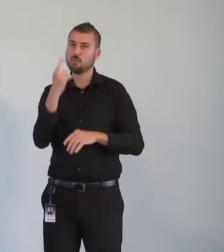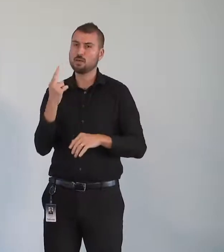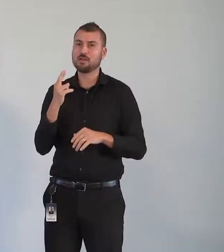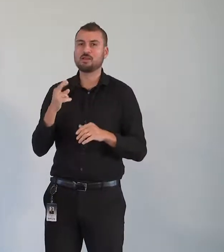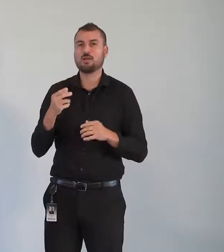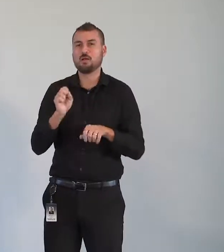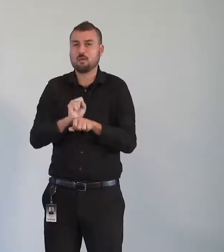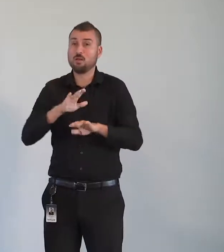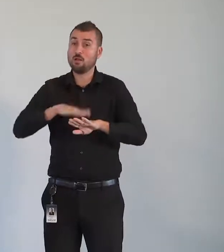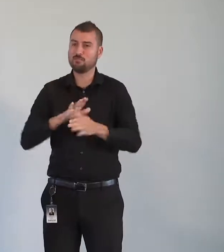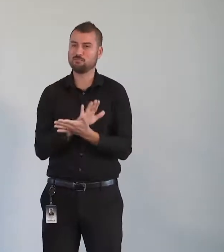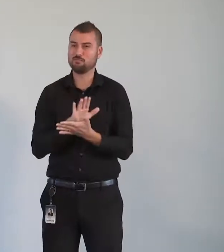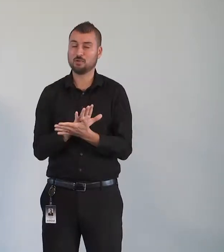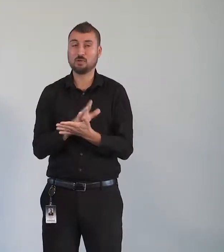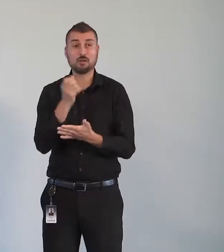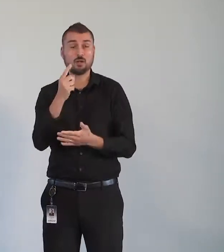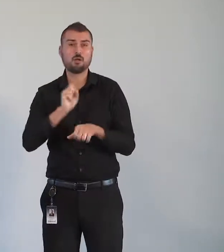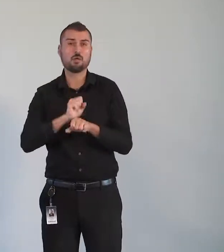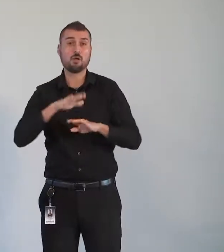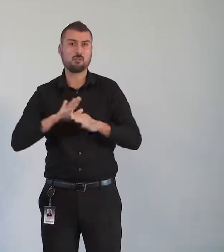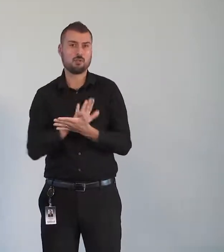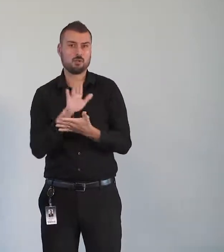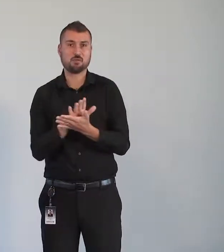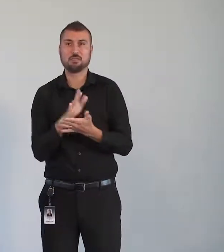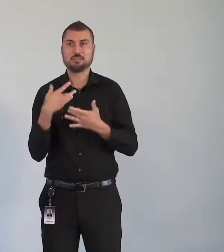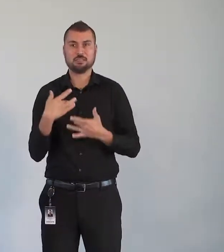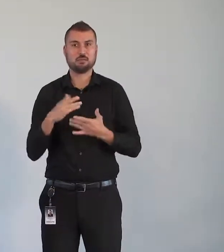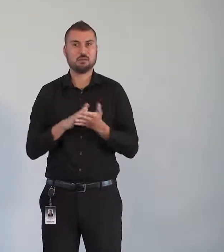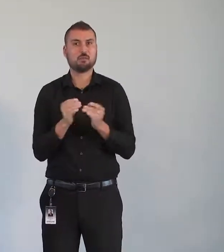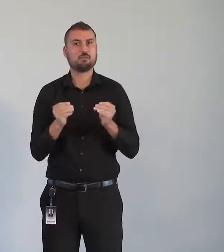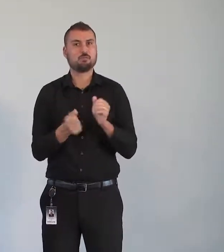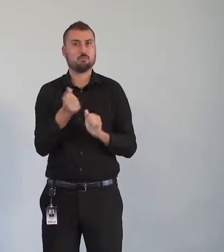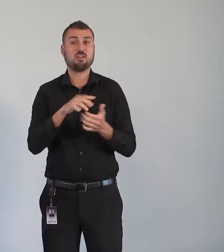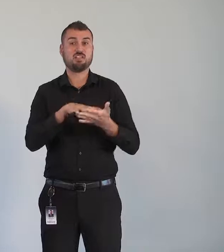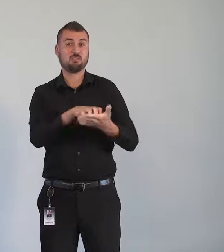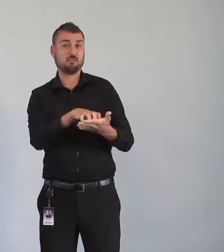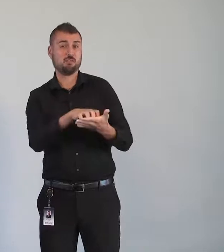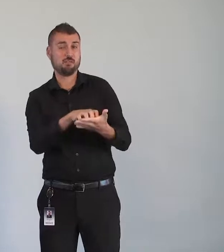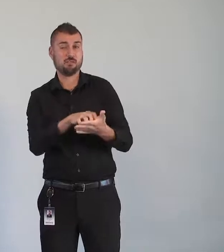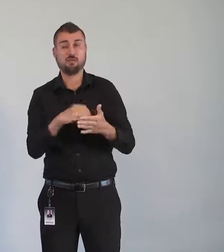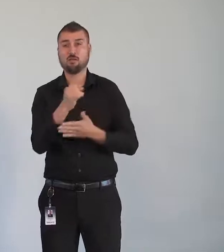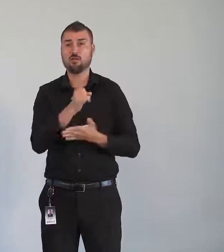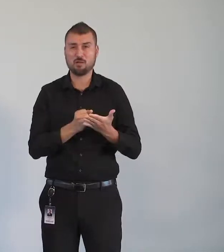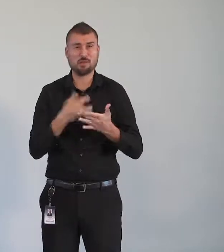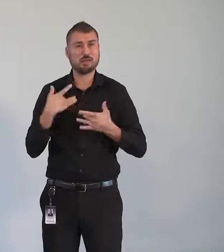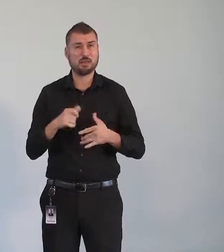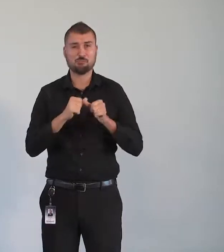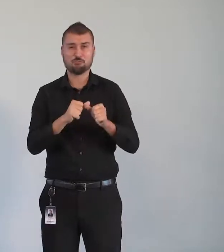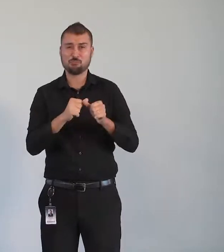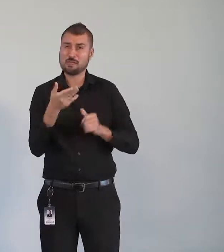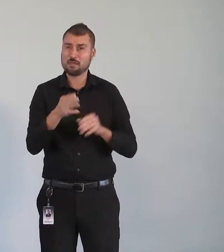y las obras en papel se encuentran entre las obras de arte más frágiles que viven en cualquier museo, particularmente